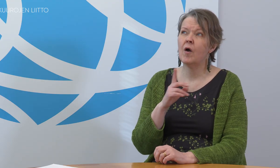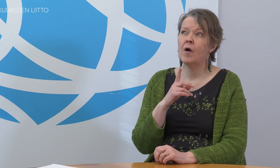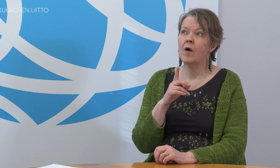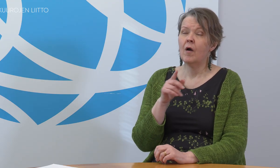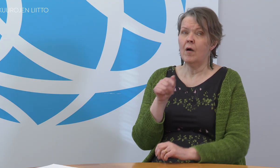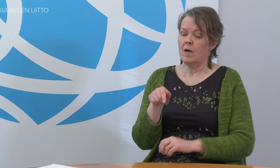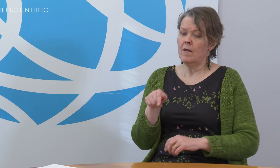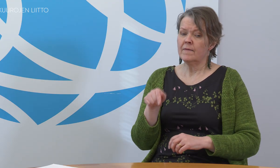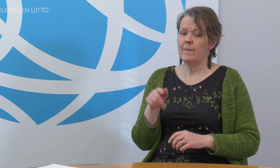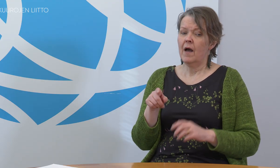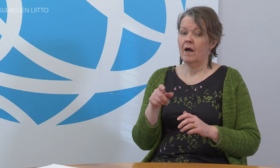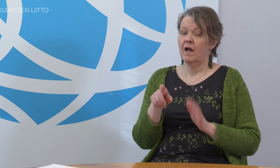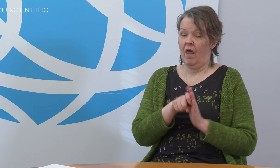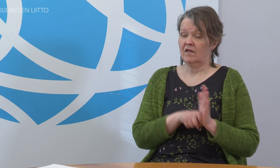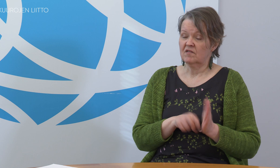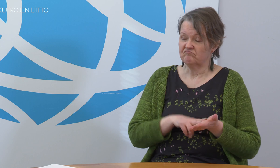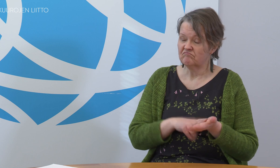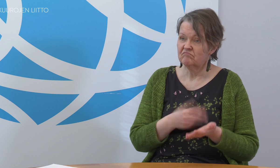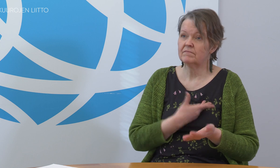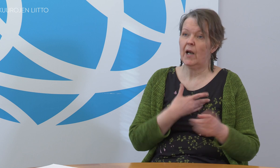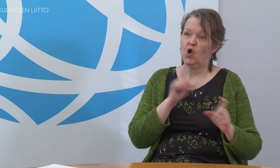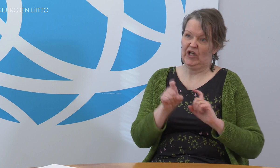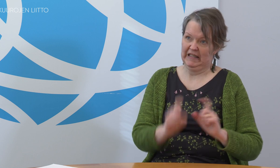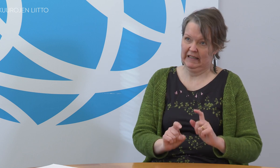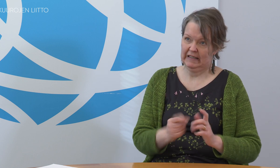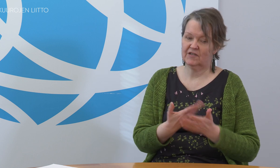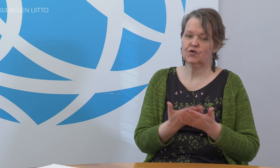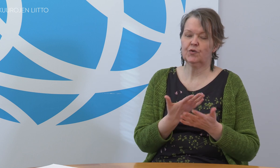On totta, että tätä lakia on kritisoitu paljon.